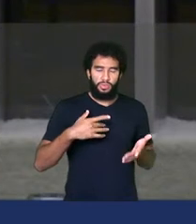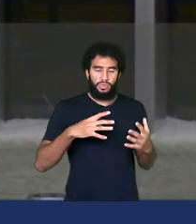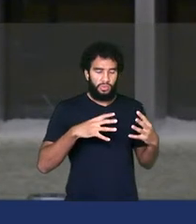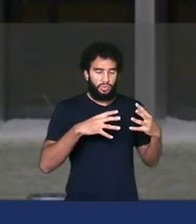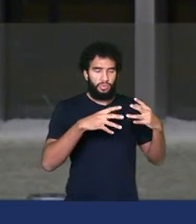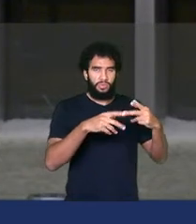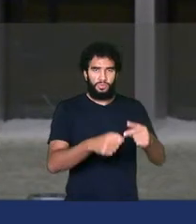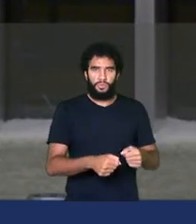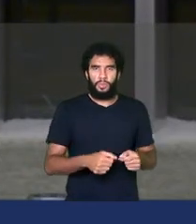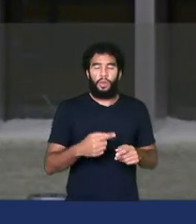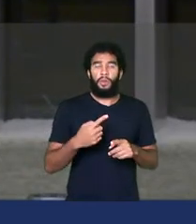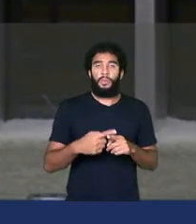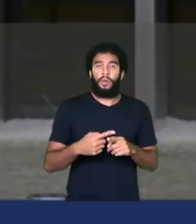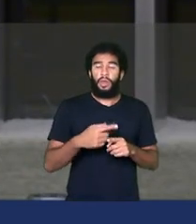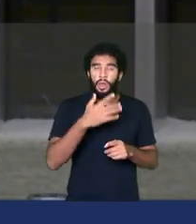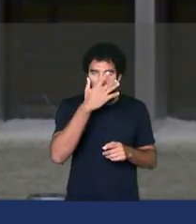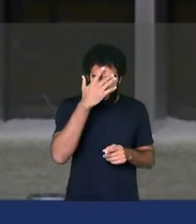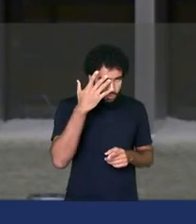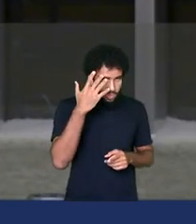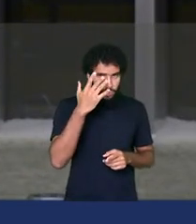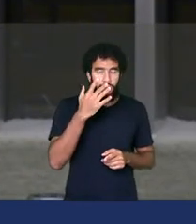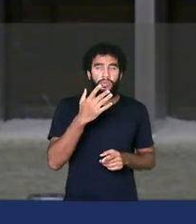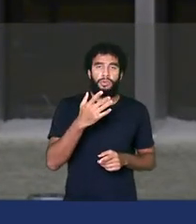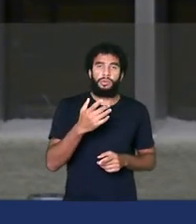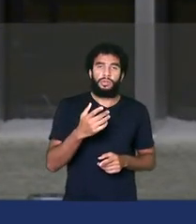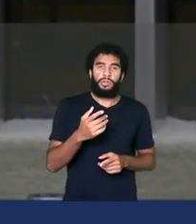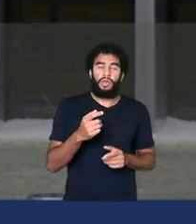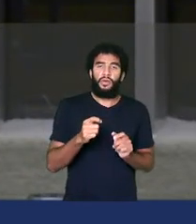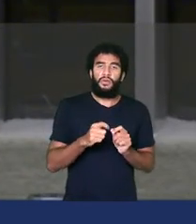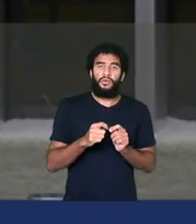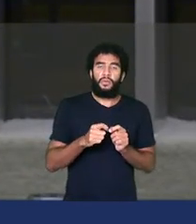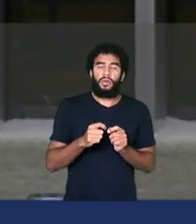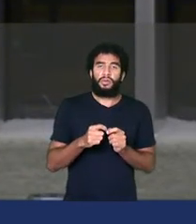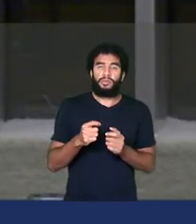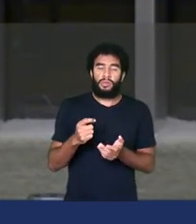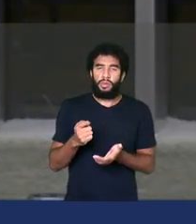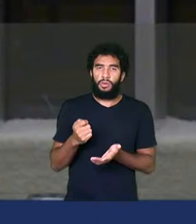USUÁRIO DOS PLANOS DE SAÚDE. PORQUE O USUÁRIO DOS PLANOS